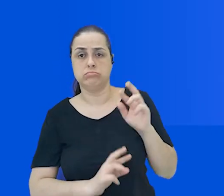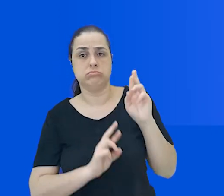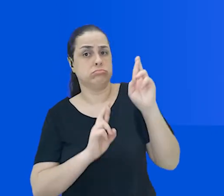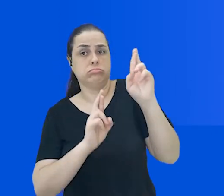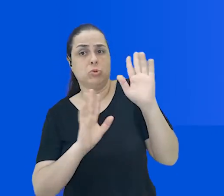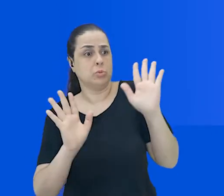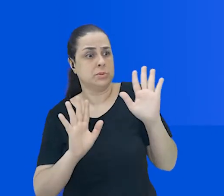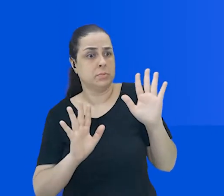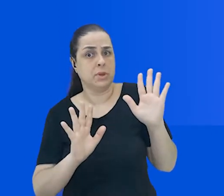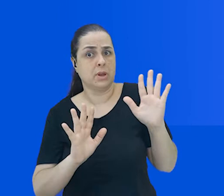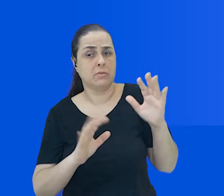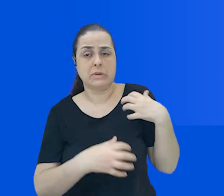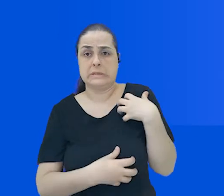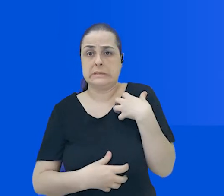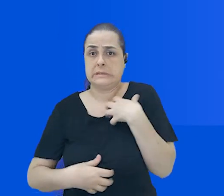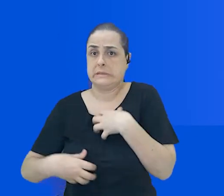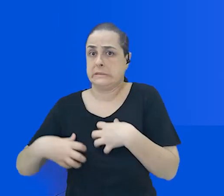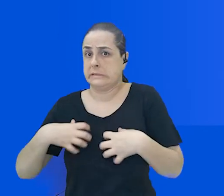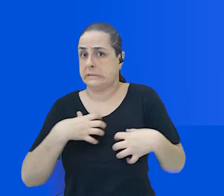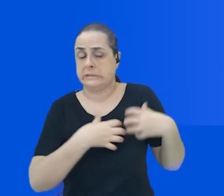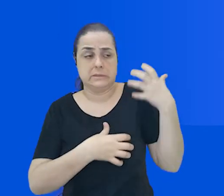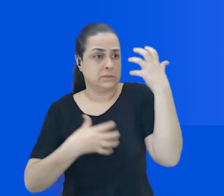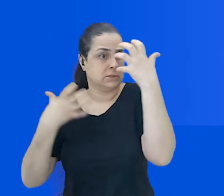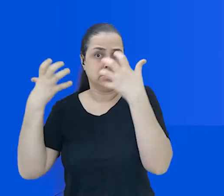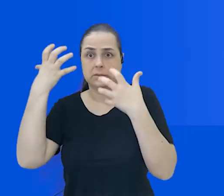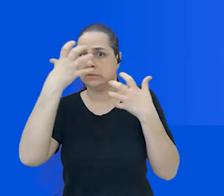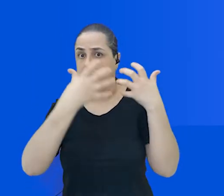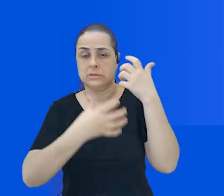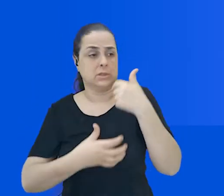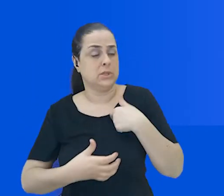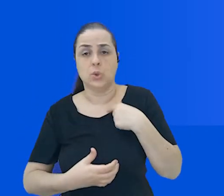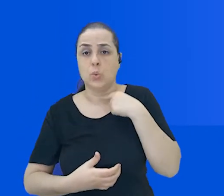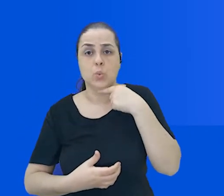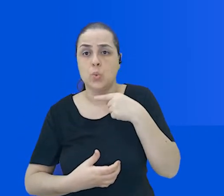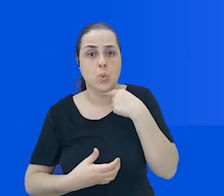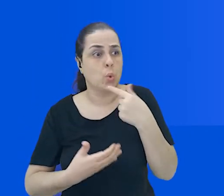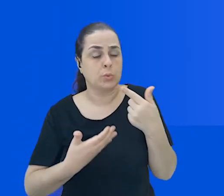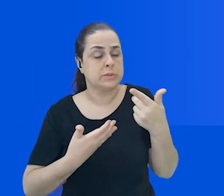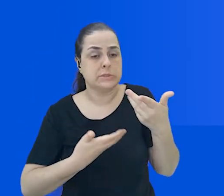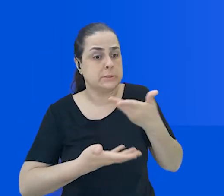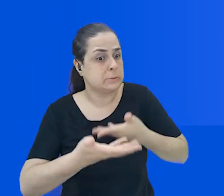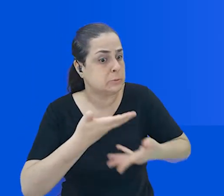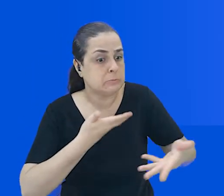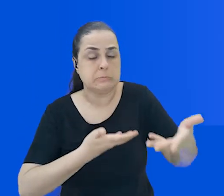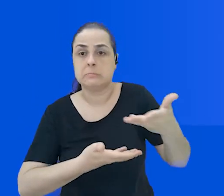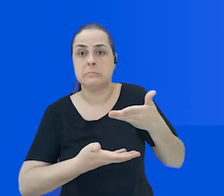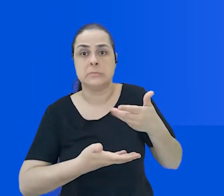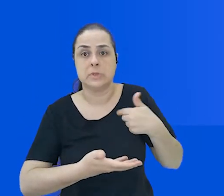algo que mexe ali com as minhas emoções e eu não dialogo com isso. Eu evito aquela emoção